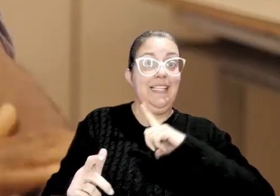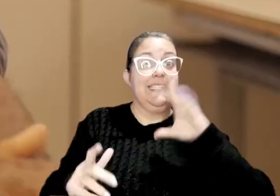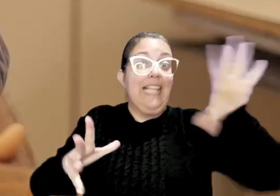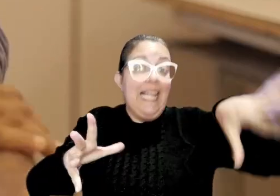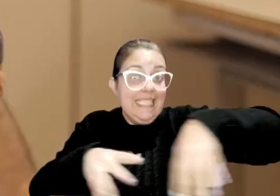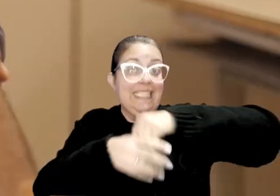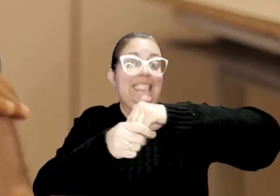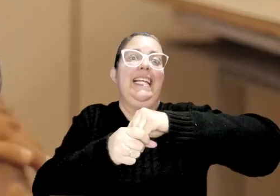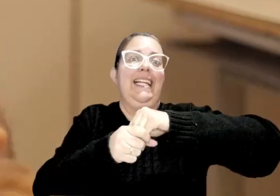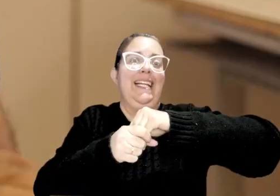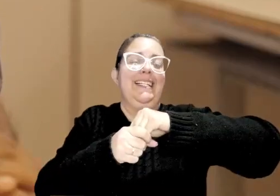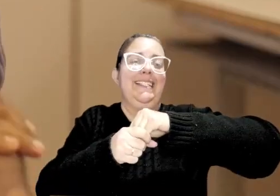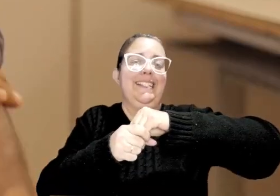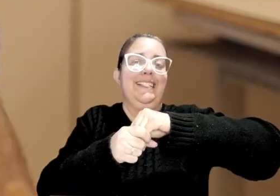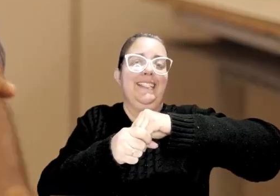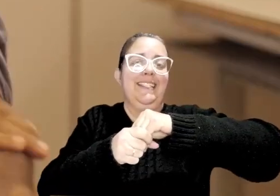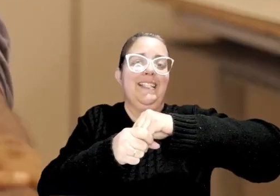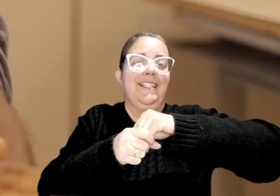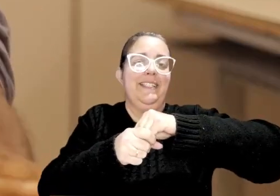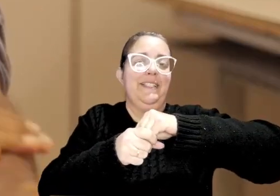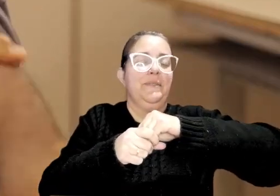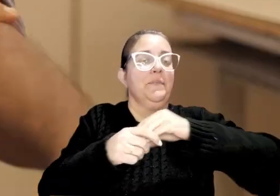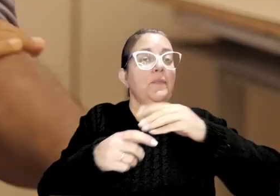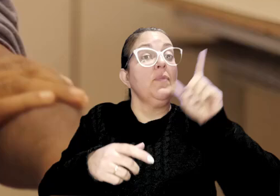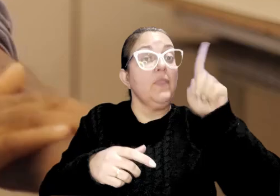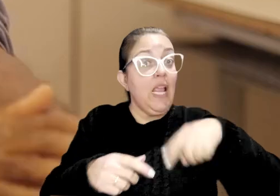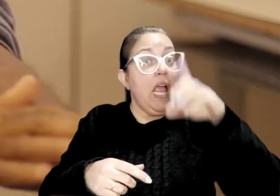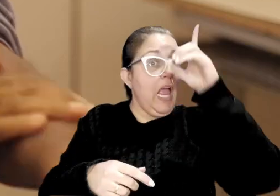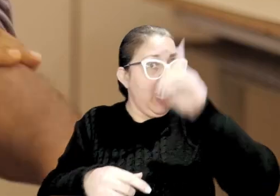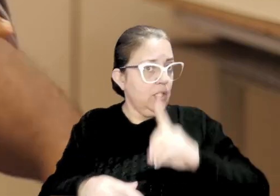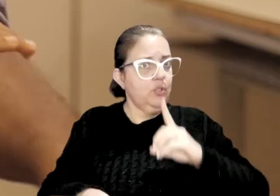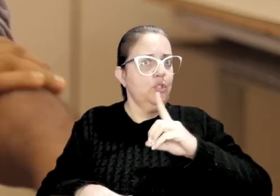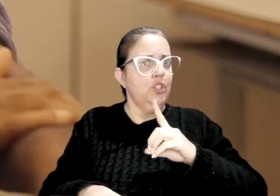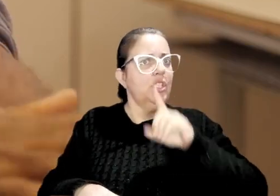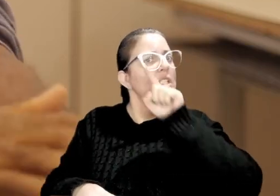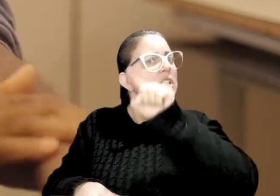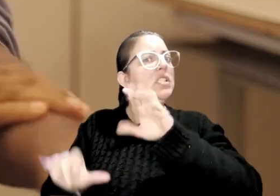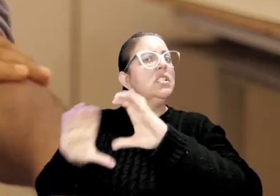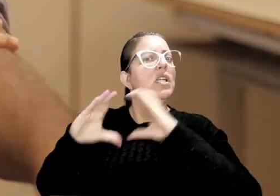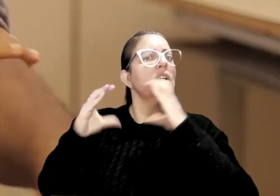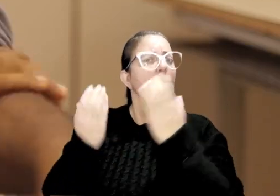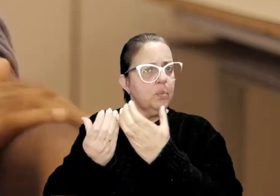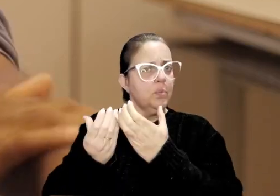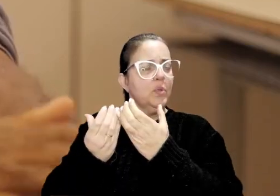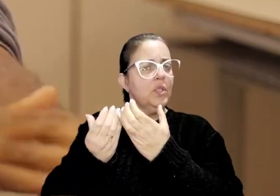é um direito desde ir Mas você ensinando um pouco a o que pé assim dentro você ensinando um pouco a